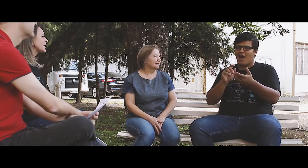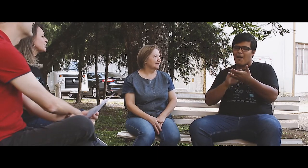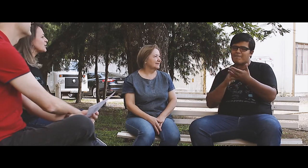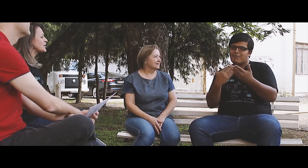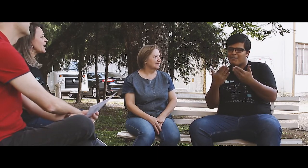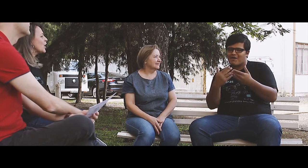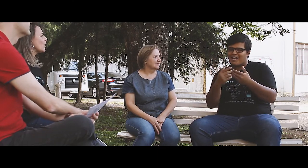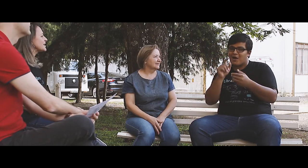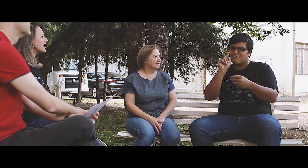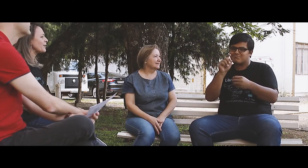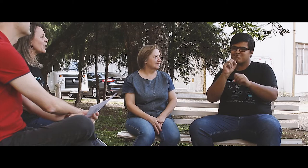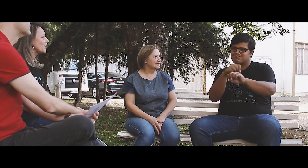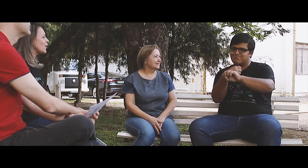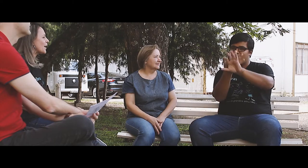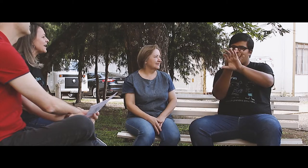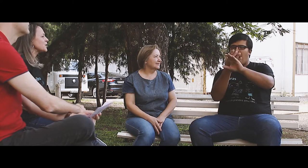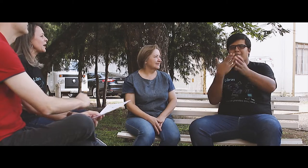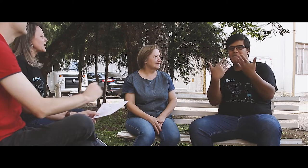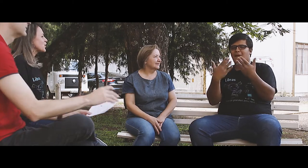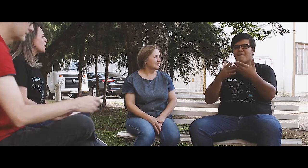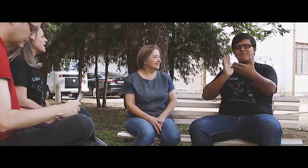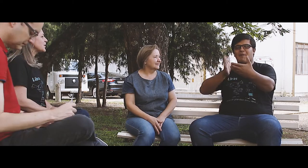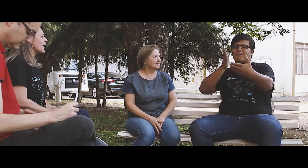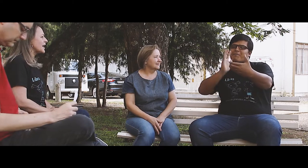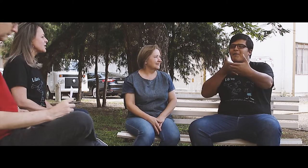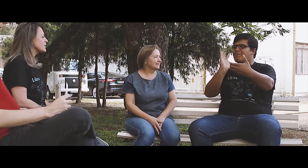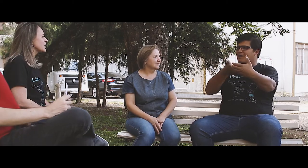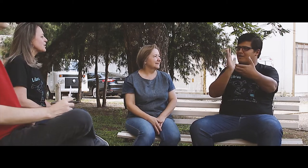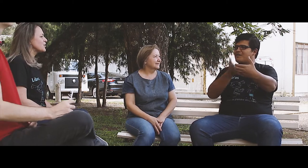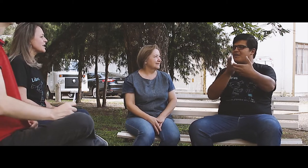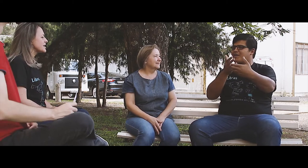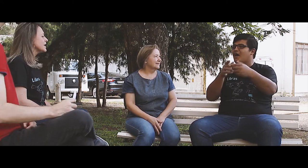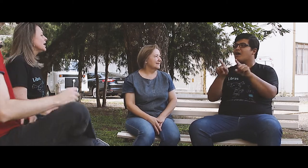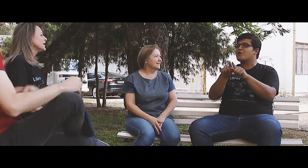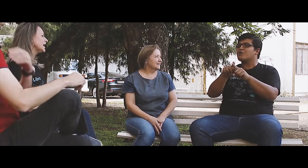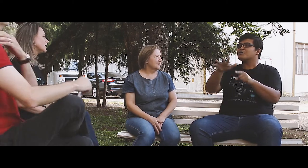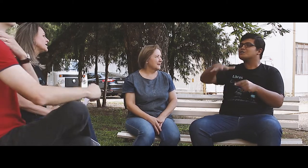tecnologia. O Whatsapp é o mais prático, é o mais fácil, a gente se utiliza da língua